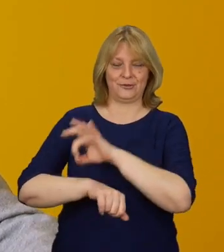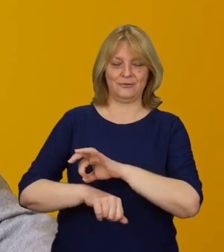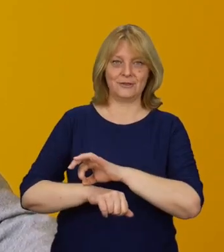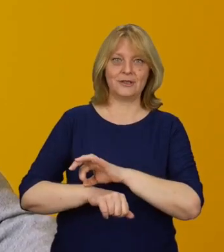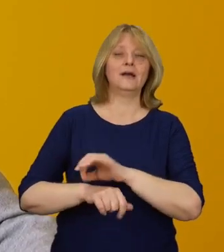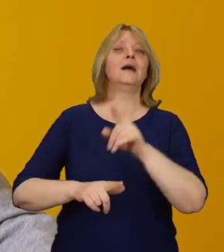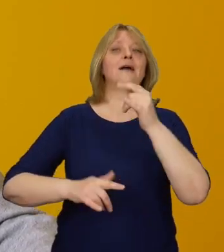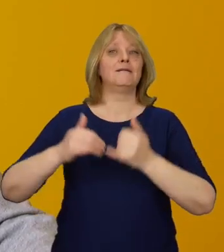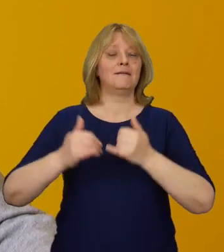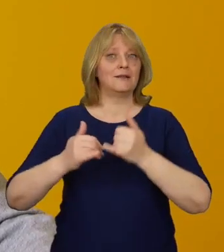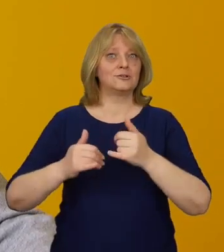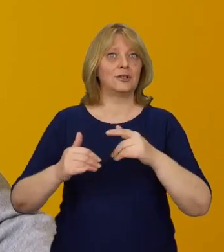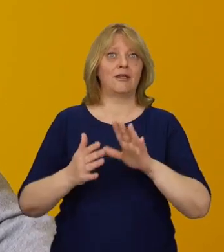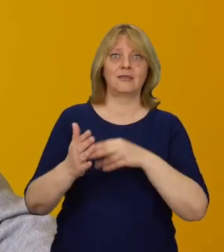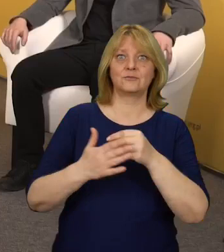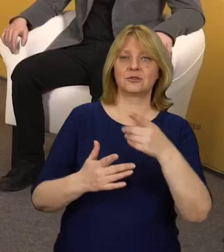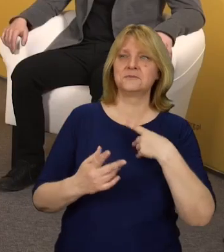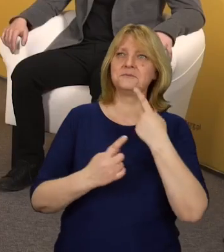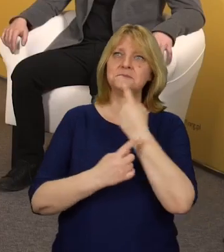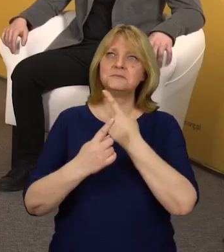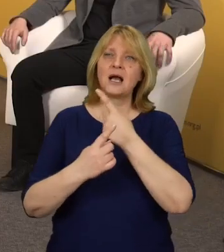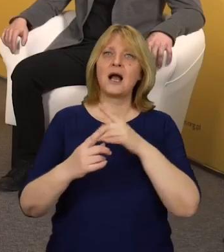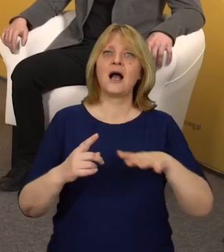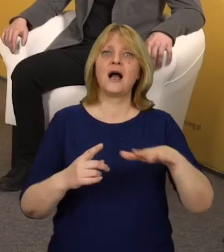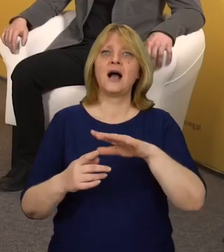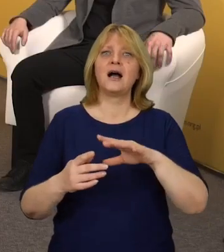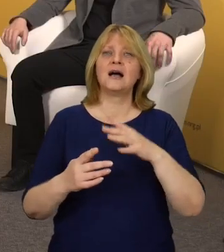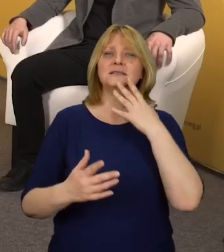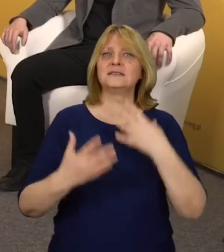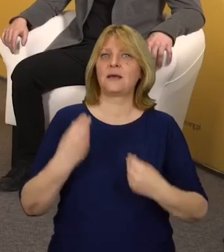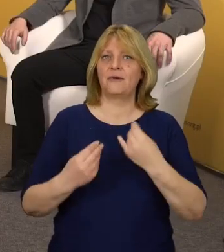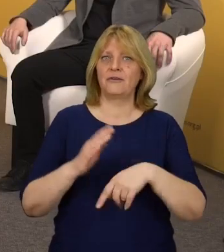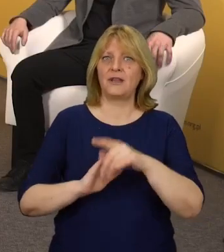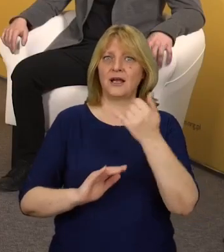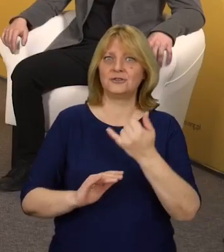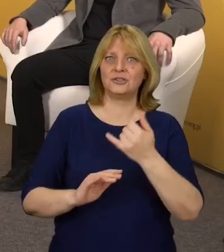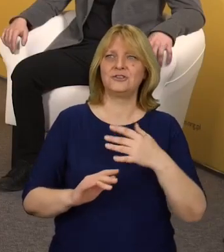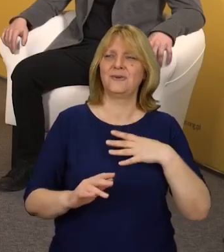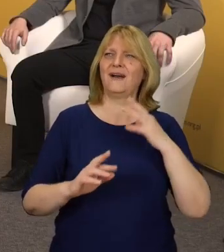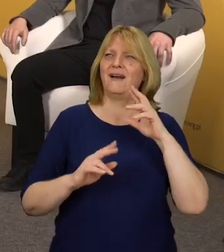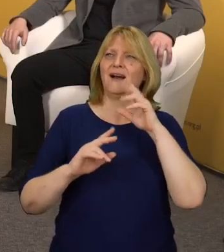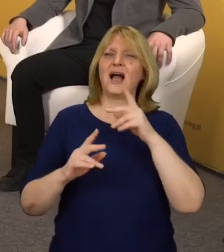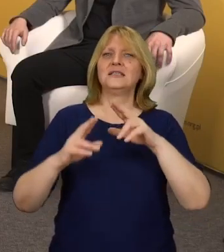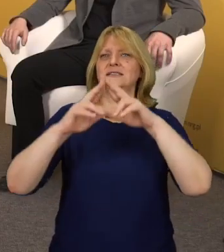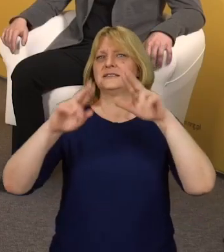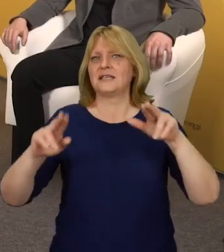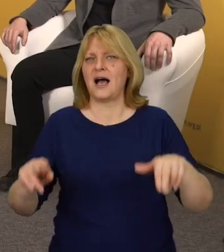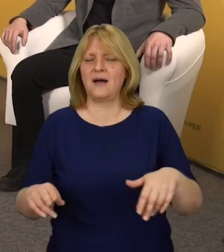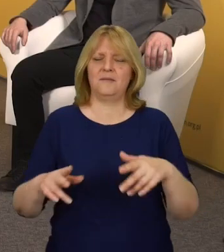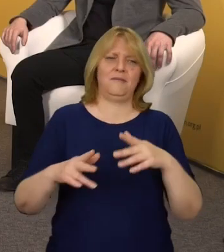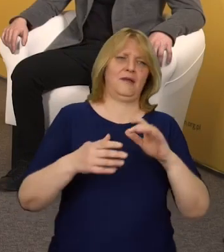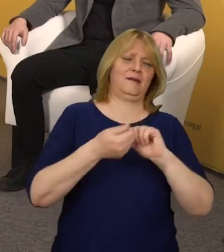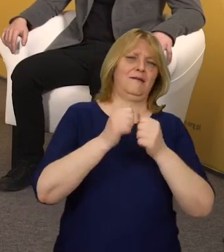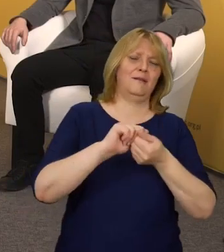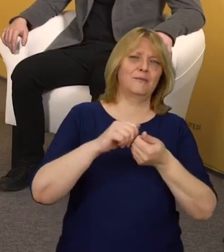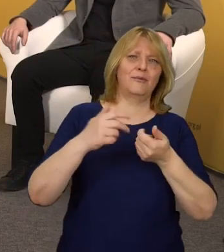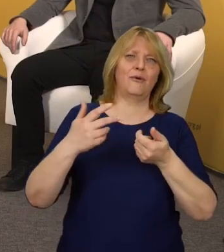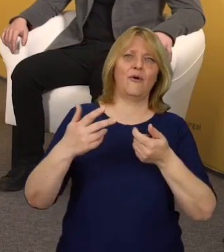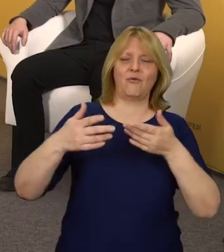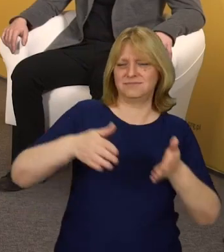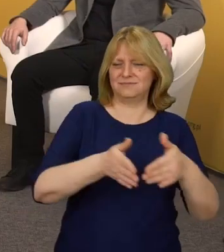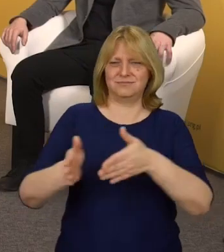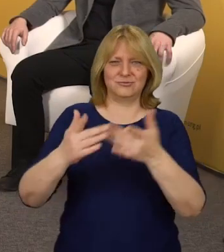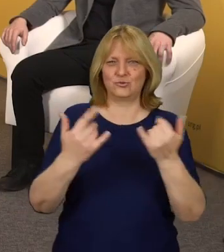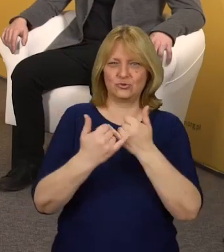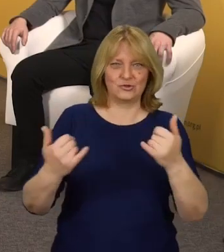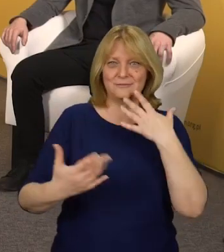Jeżeli myślimy o placu zabaw i mamy w głowie katalogowe urządzenia typu zamki czy tory przeszkód,